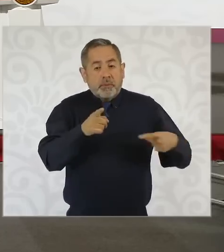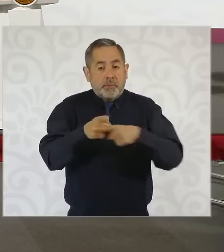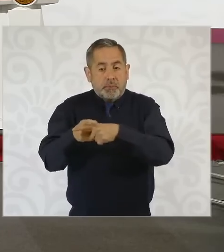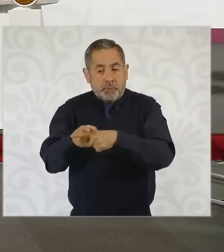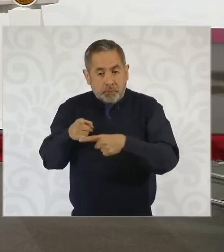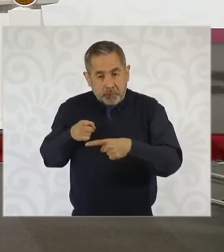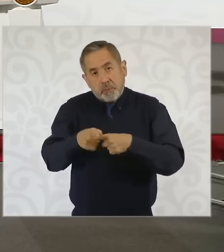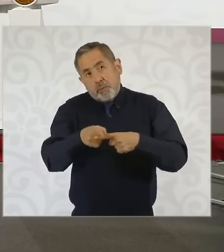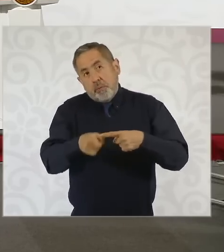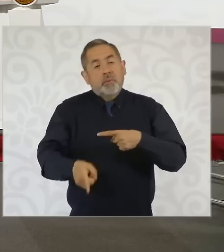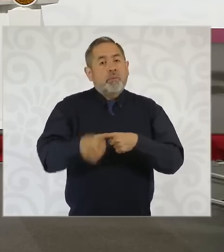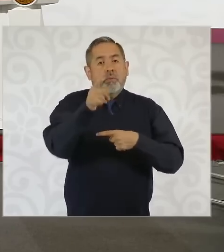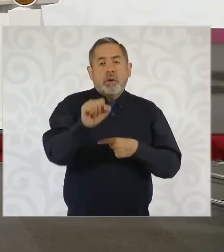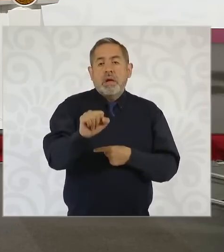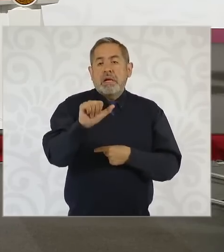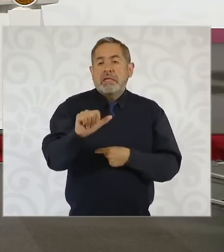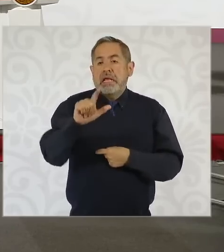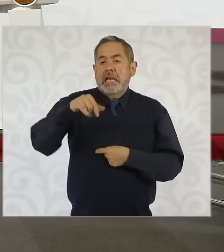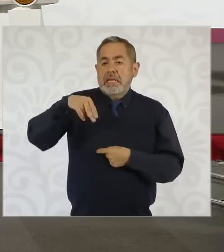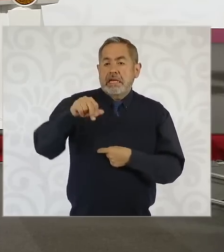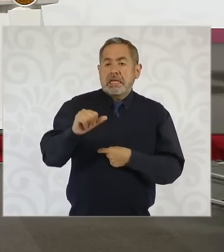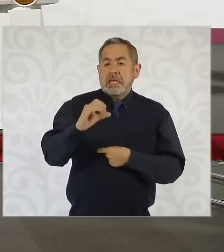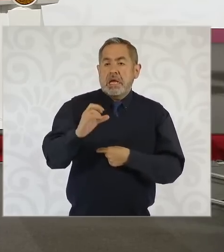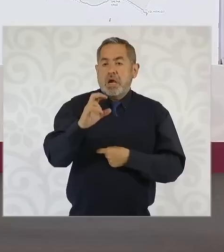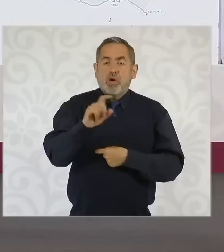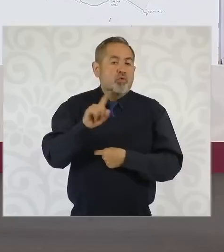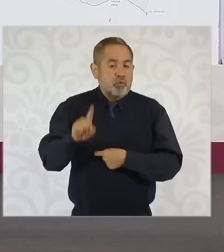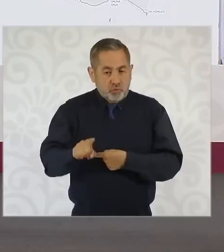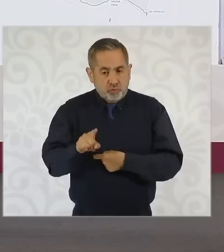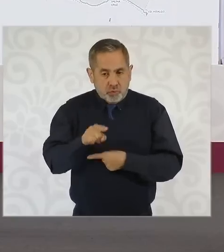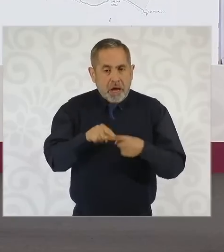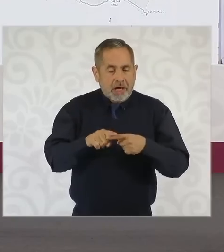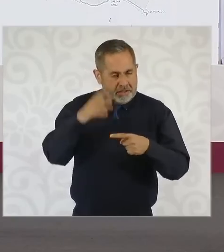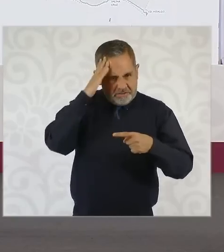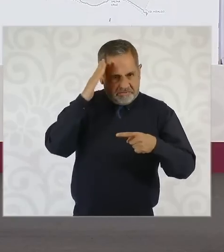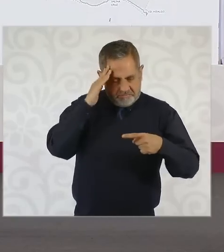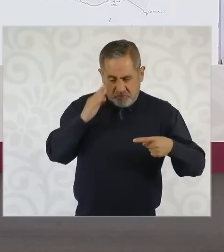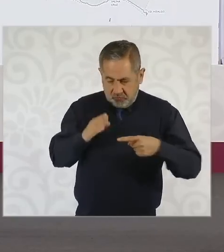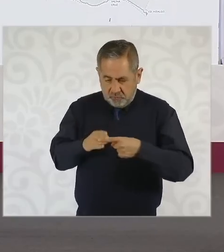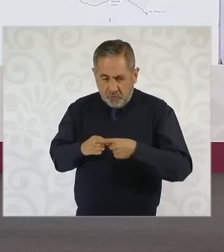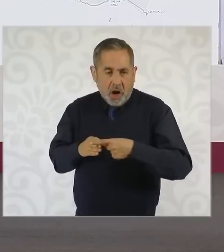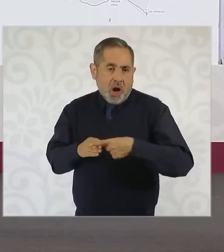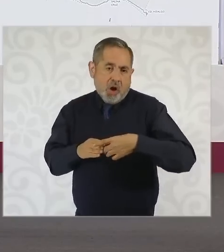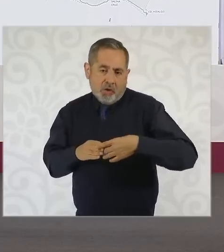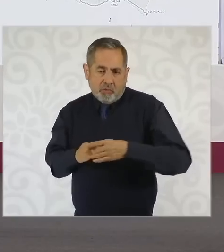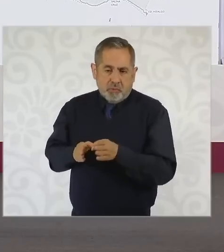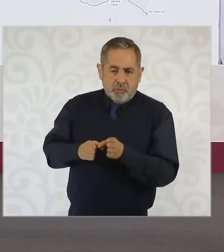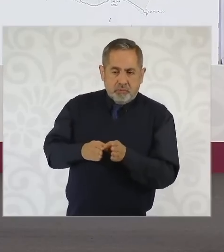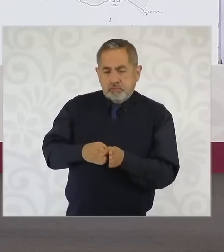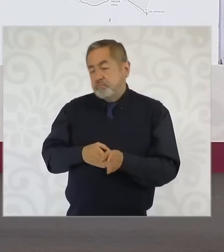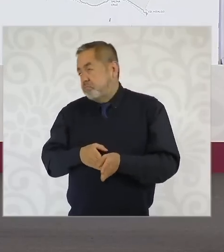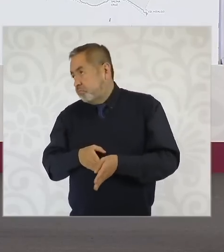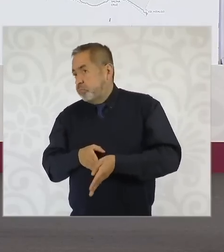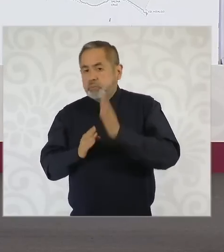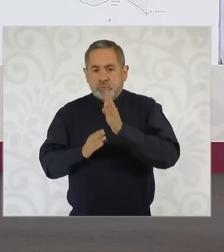hay una visión de interconexión de lo que son los ejes troncales principales del país eh Y y bueno